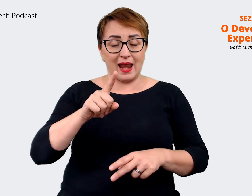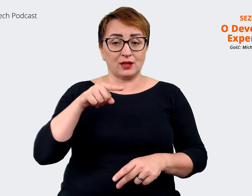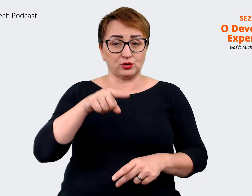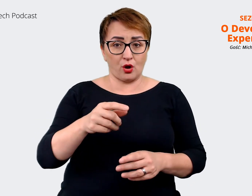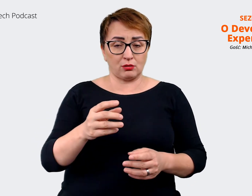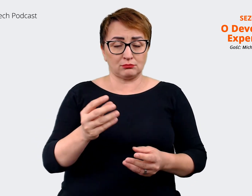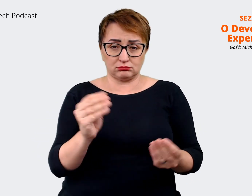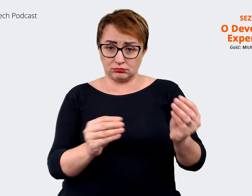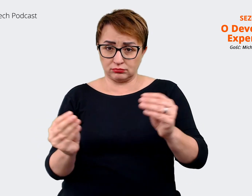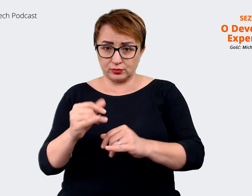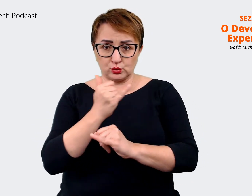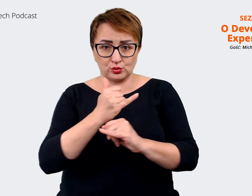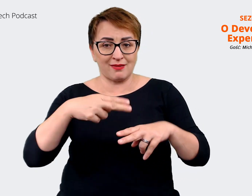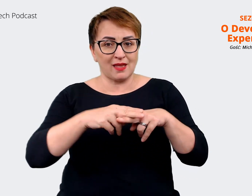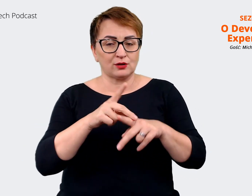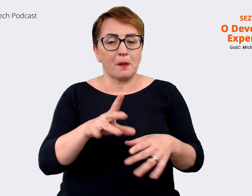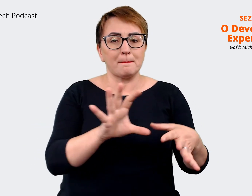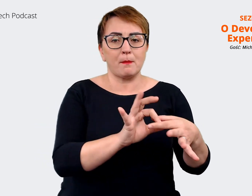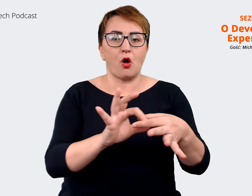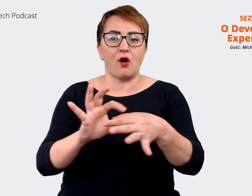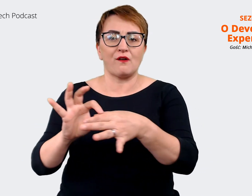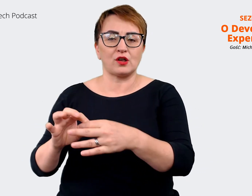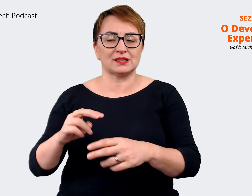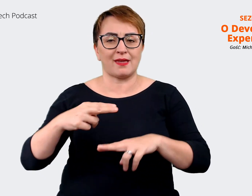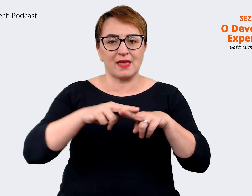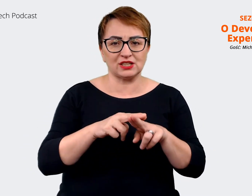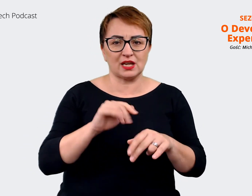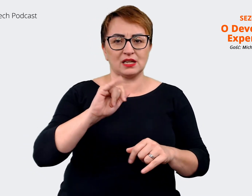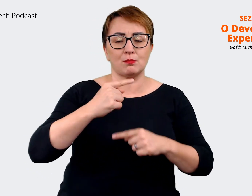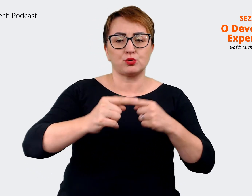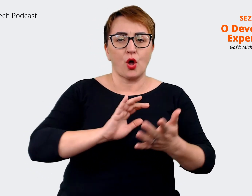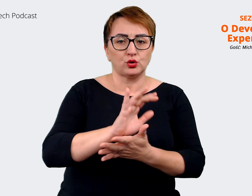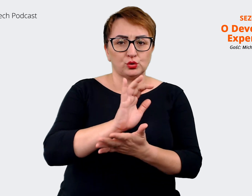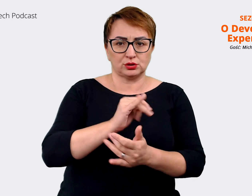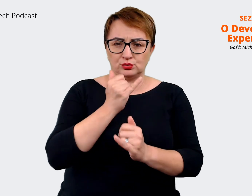to jest ileś powiązanych różnych produktów ze sobą i narzędzi. I za to odpowiada w sumie,